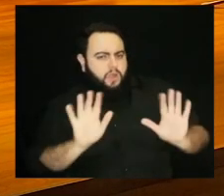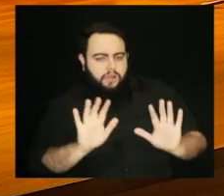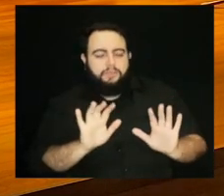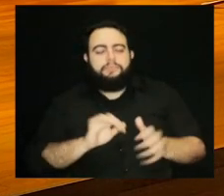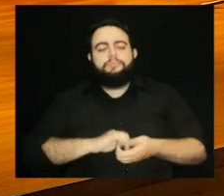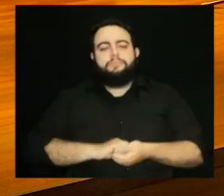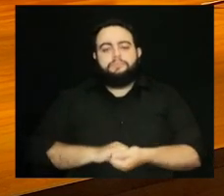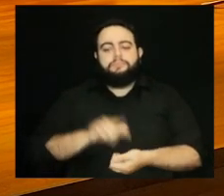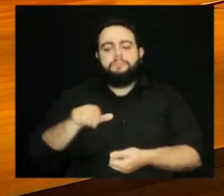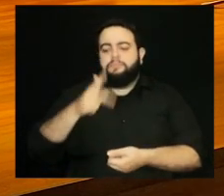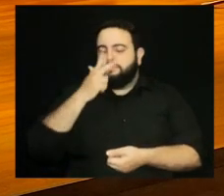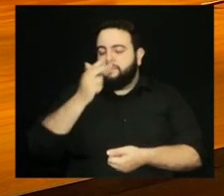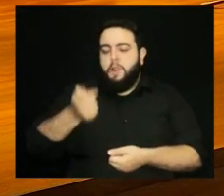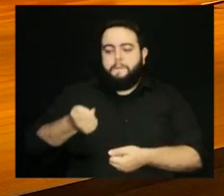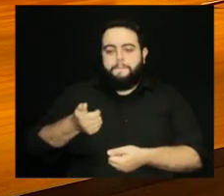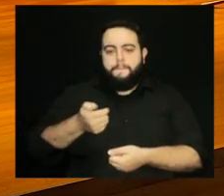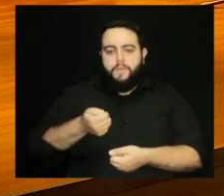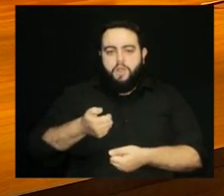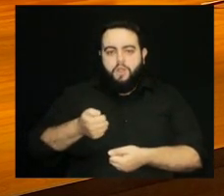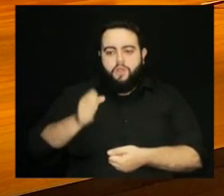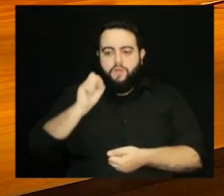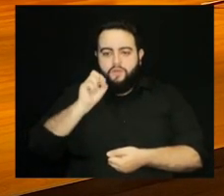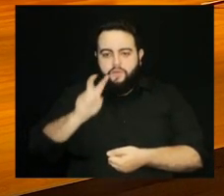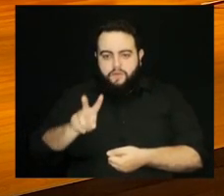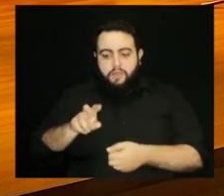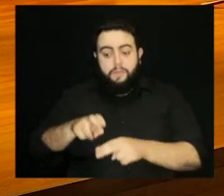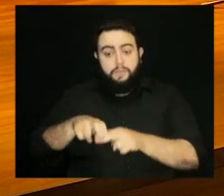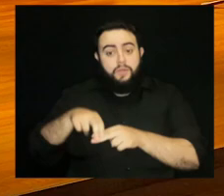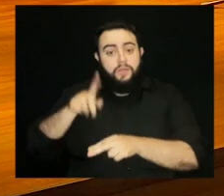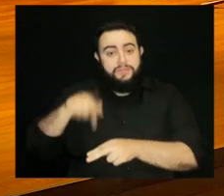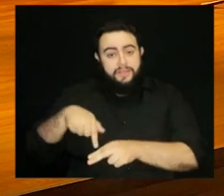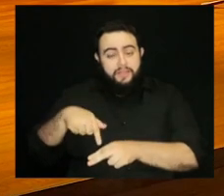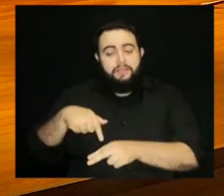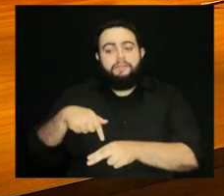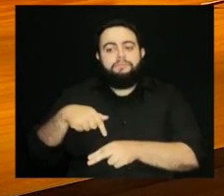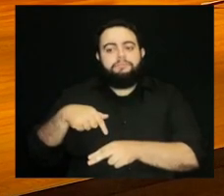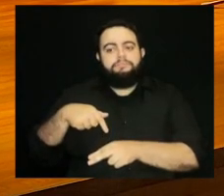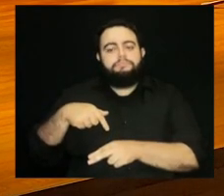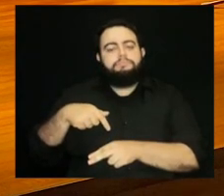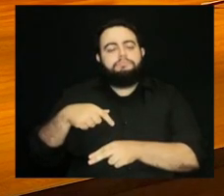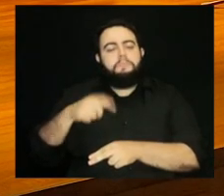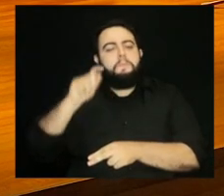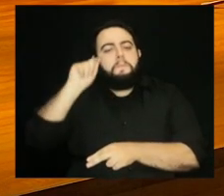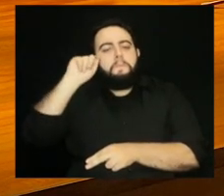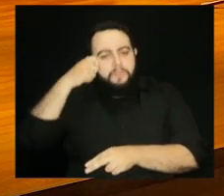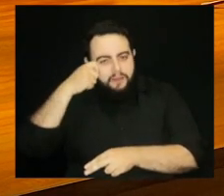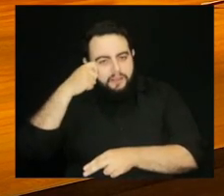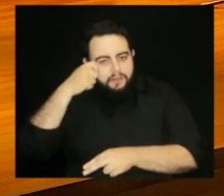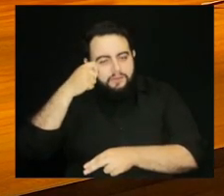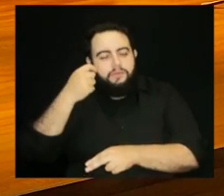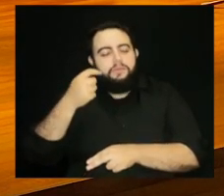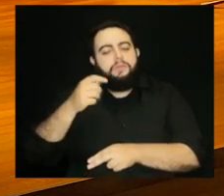caso raro porque era um Comendador preto em plena época em que a abolição escravatura ainda estava